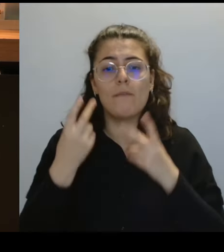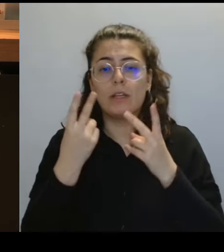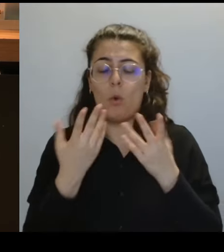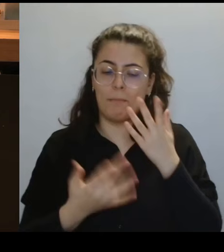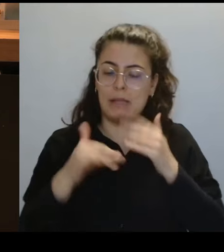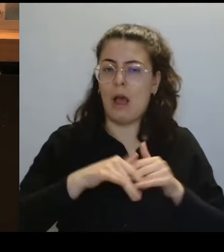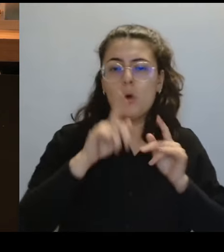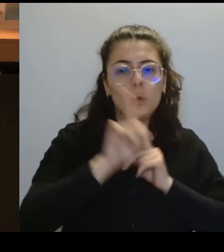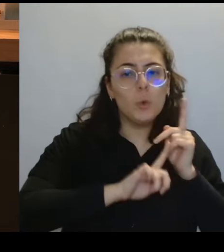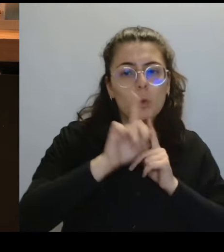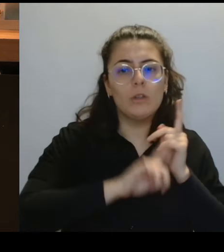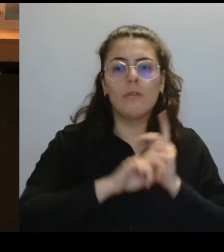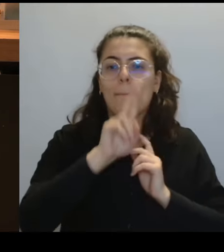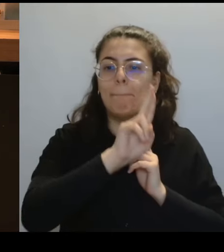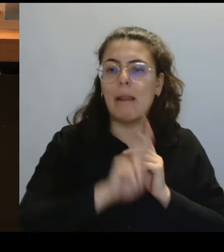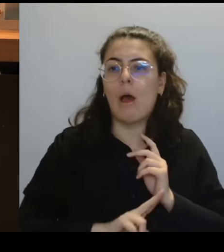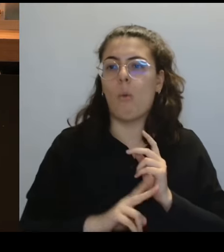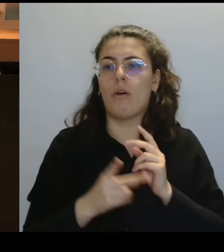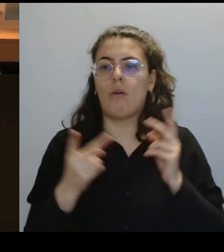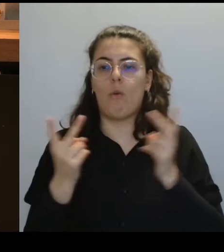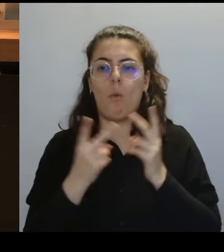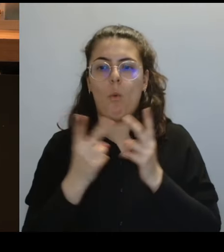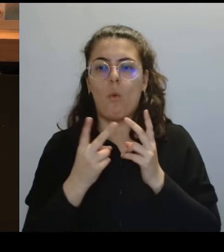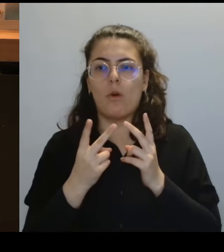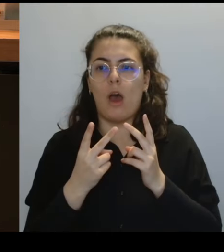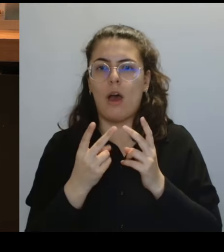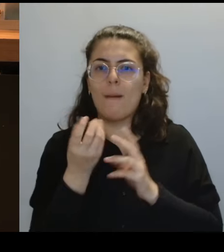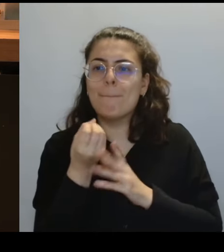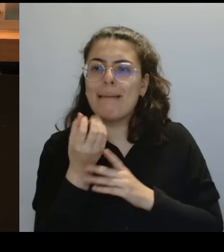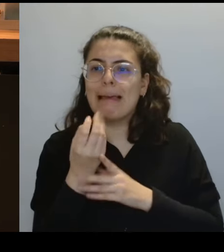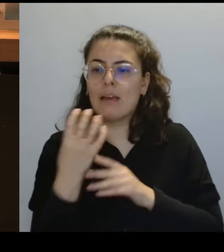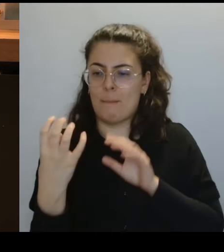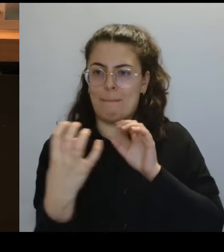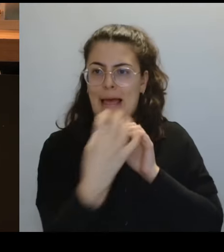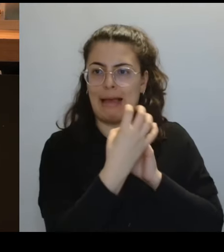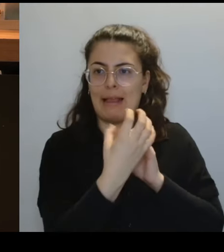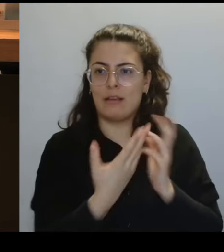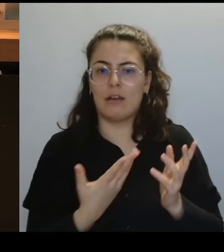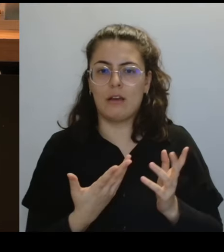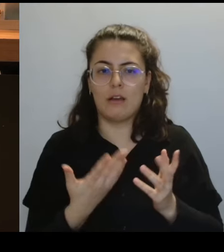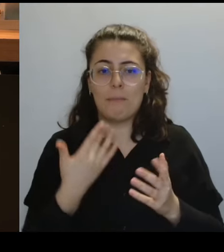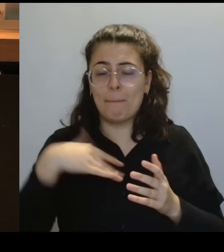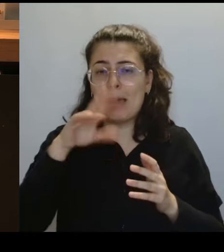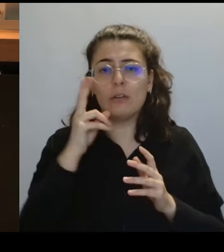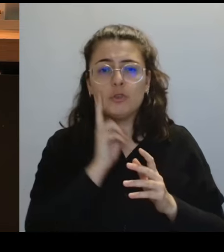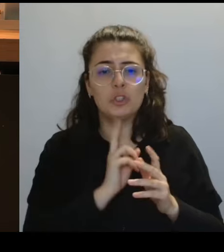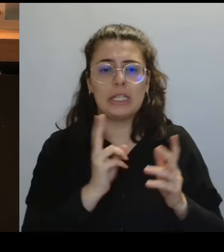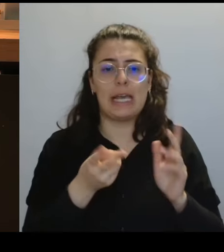eine pinke Plakette mit noch strengeren Grenzwerten auf den Weg bringen, solange diese Regeln für alle gelten.